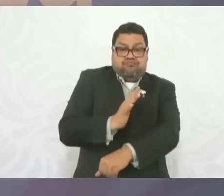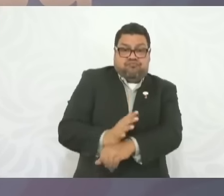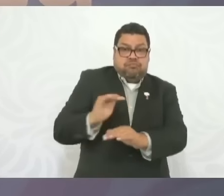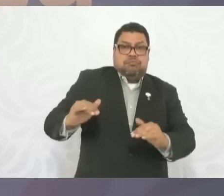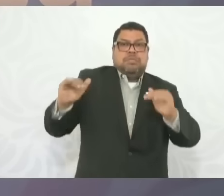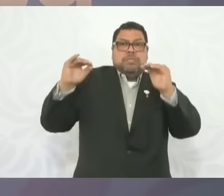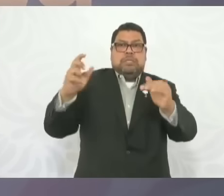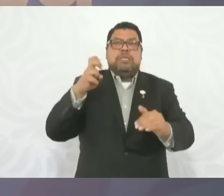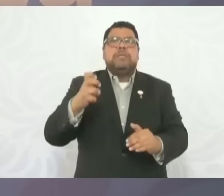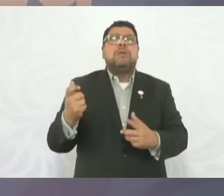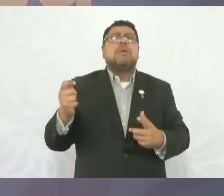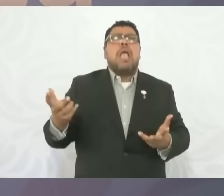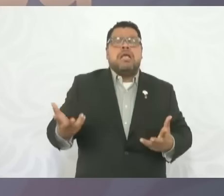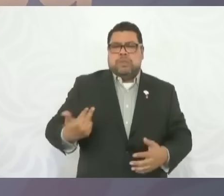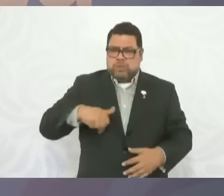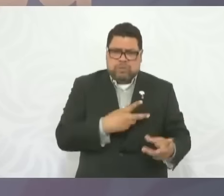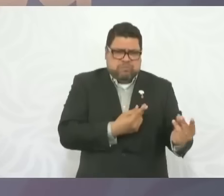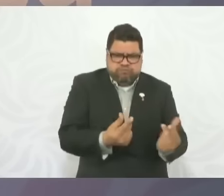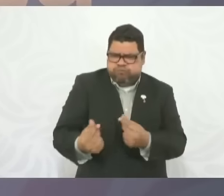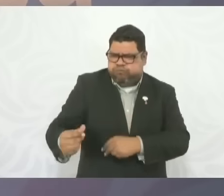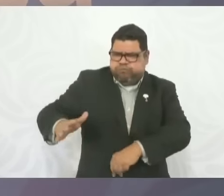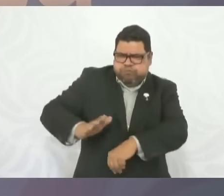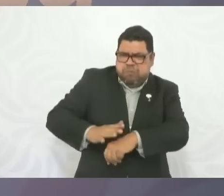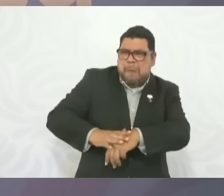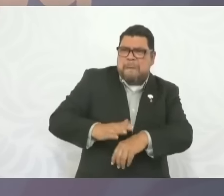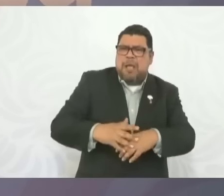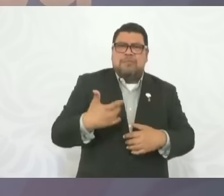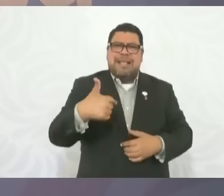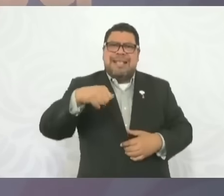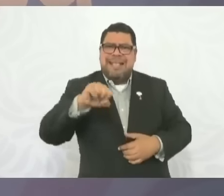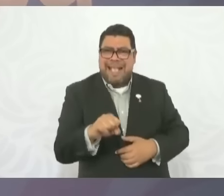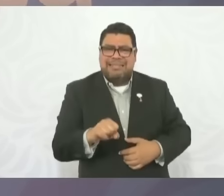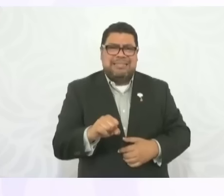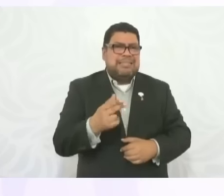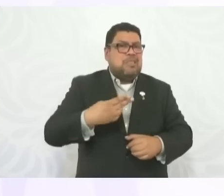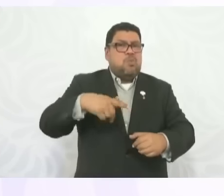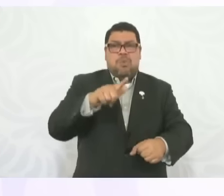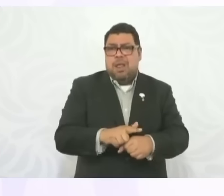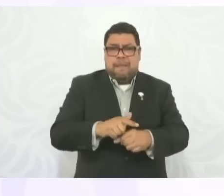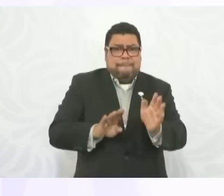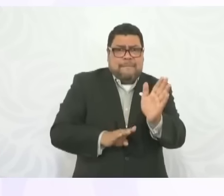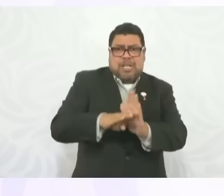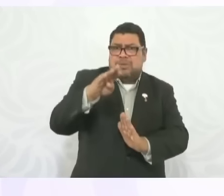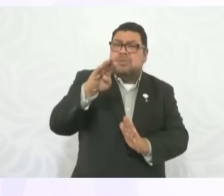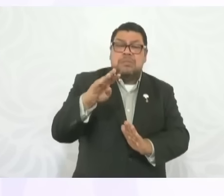aumentar la producción nacional de gas natural, que es el siguiente objetivo,